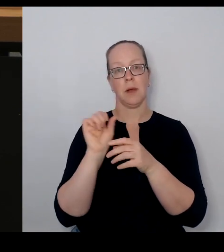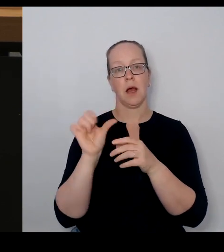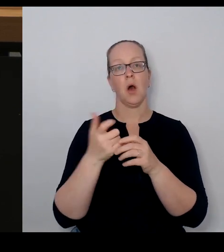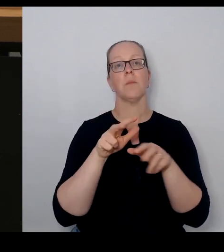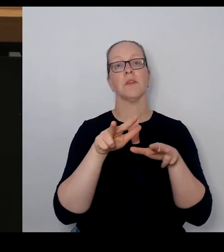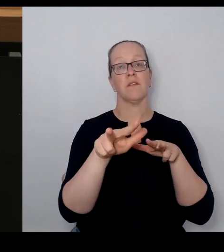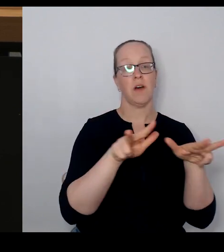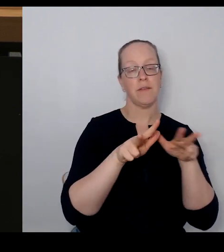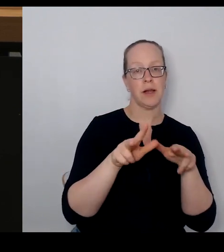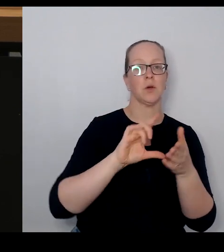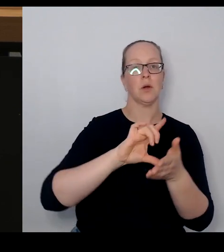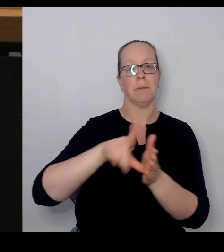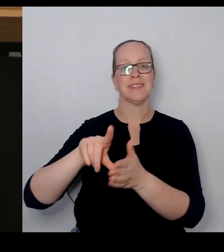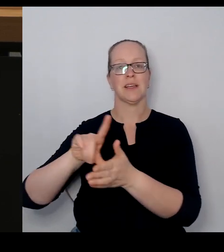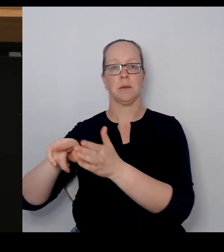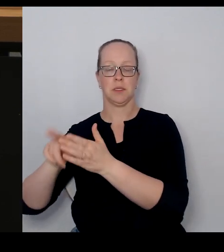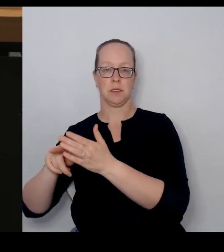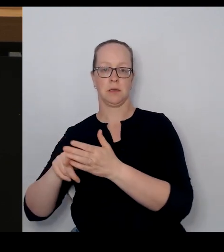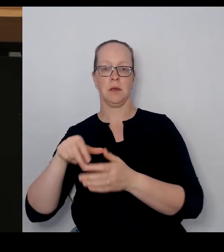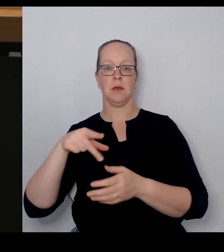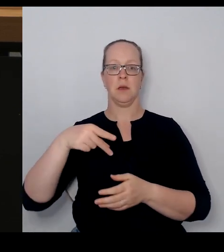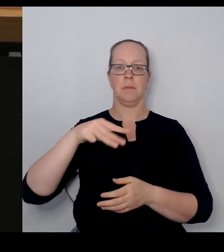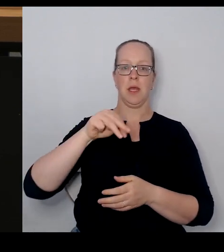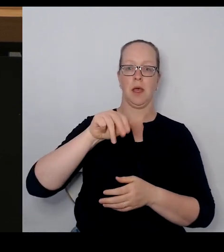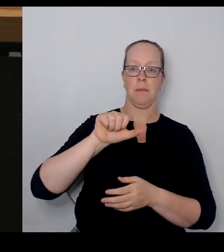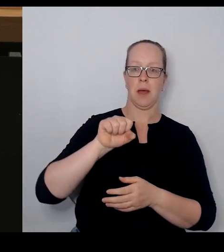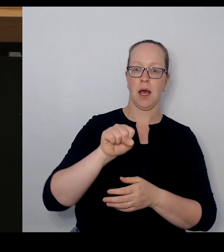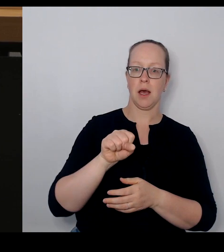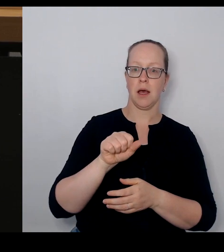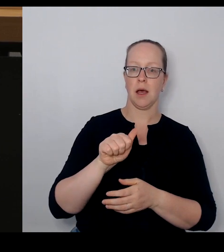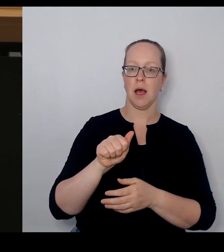bestätigt unsere Forderungen nach einem Haushalt, der sich den